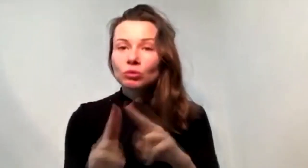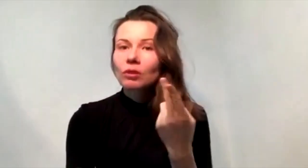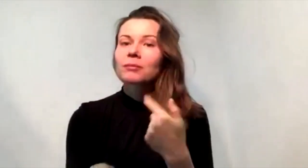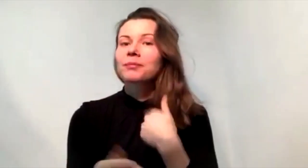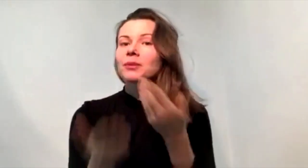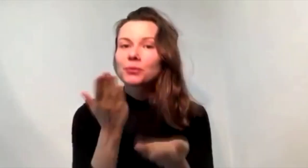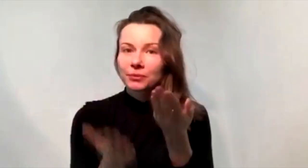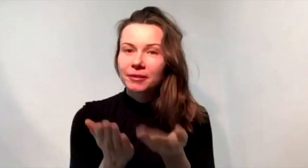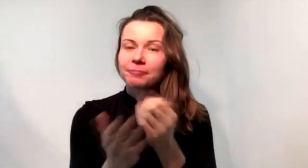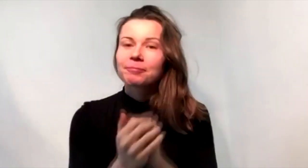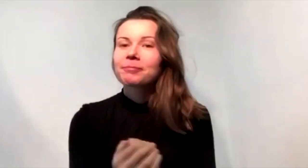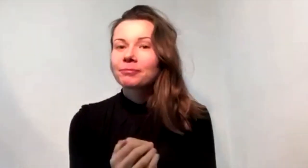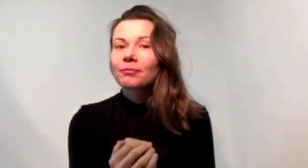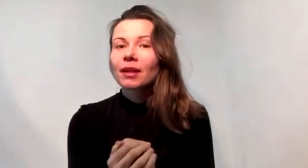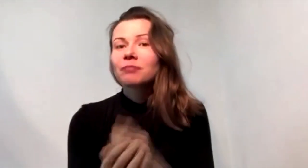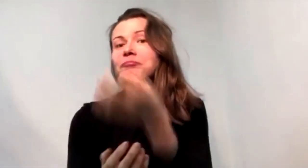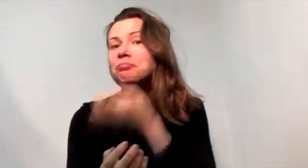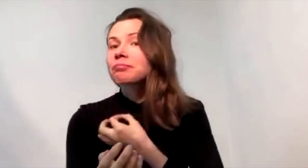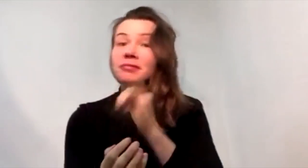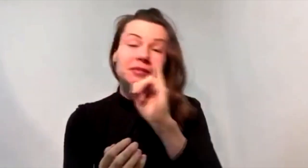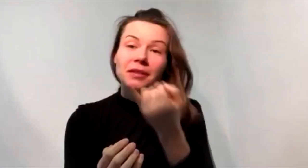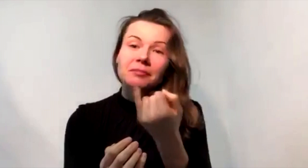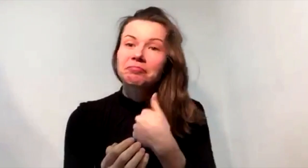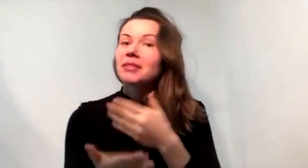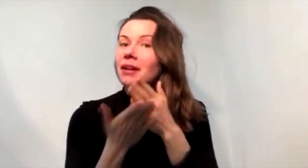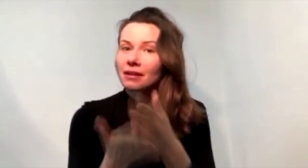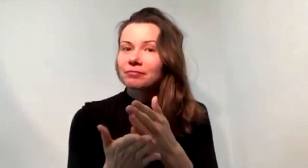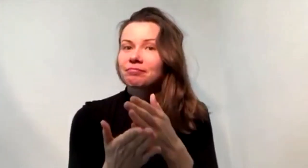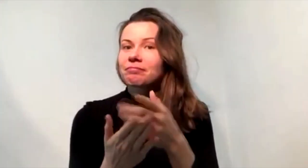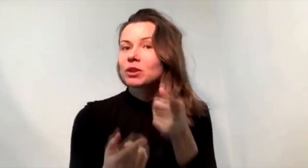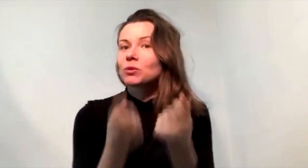Pochodzę z Lublina. Zostałam zapytana, jak sobie radzę w takiej trudnej sytuacji